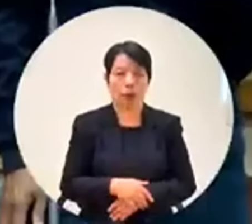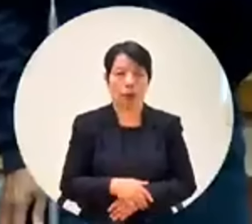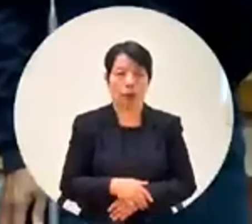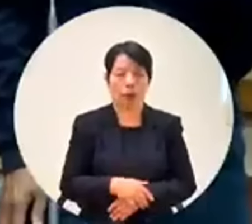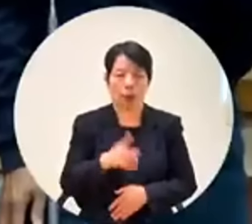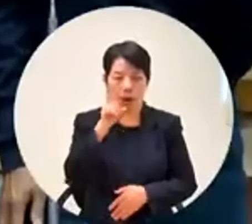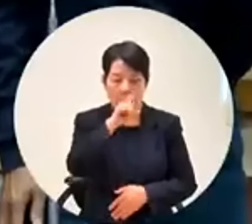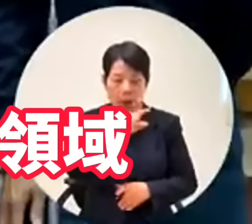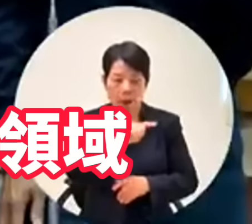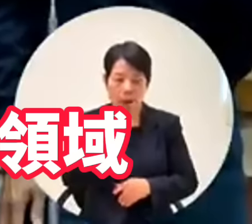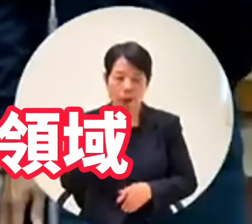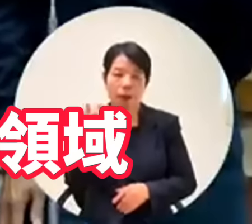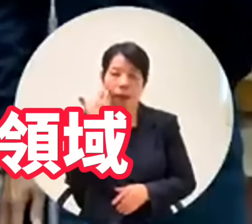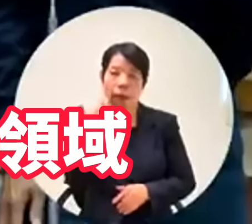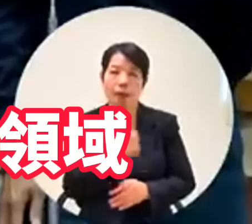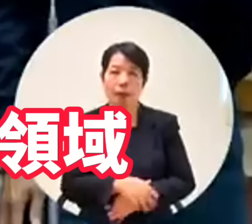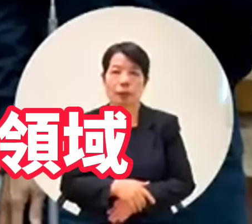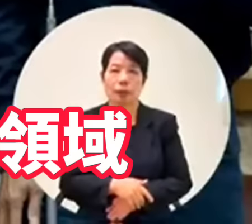垃圾是誰 這是我自己的私領域